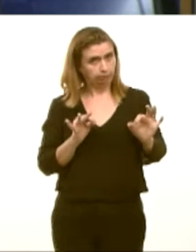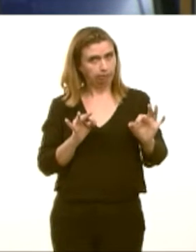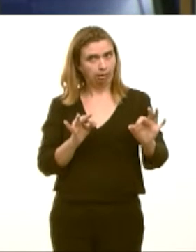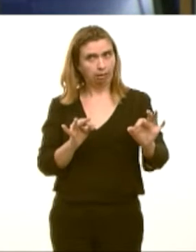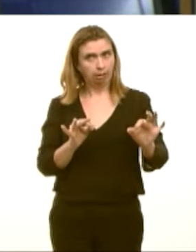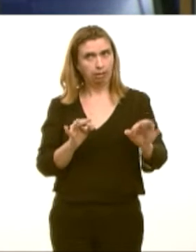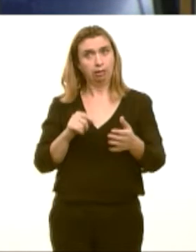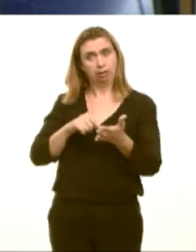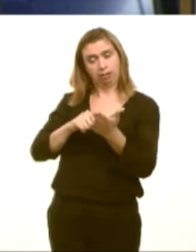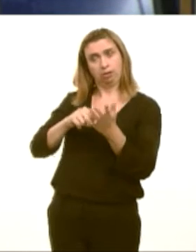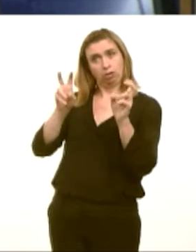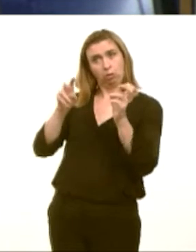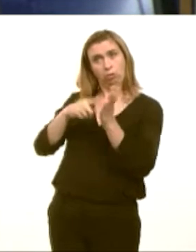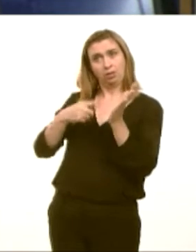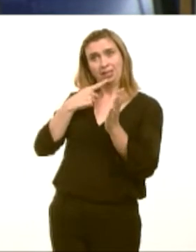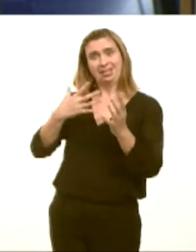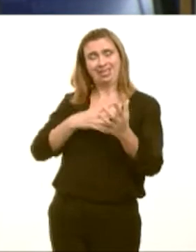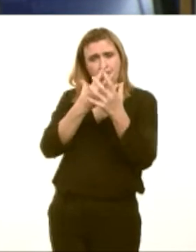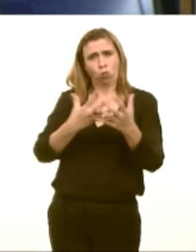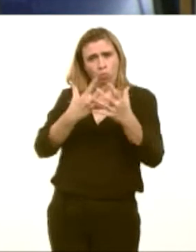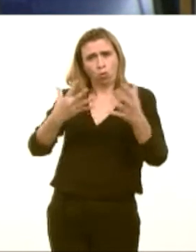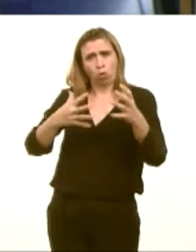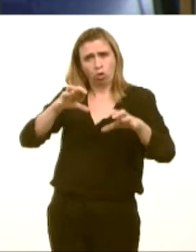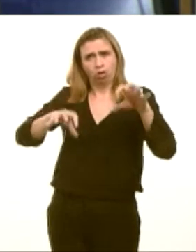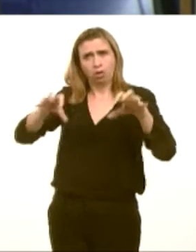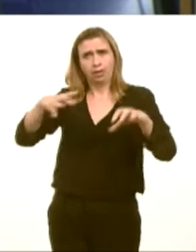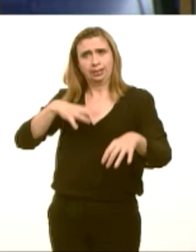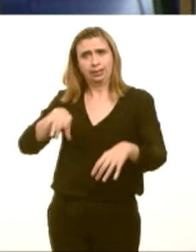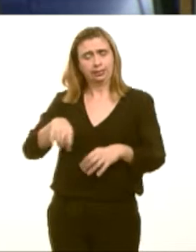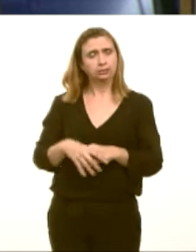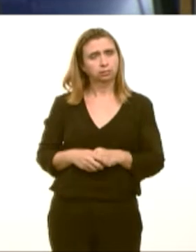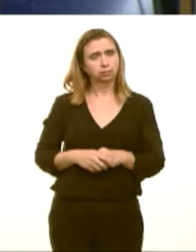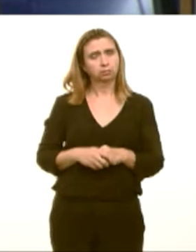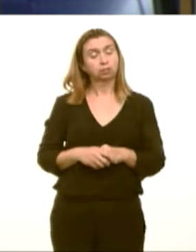to focus on higher yielding numbers of premises.í Llyr Gruffydd: Onid yw hynnyín profi, o dan